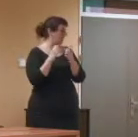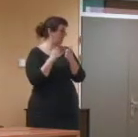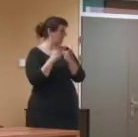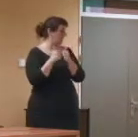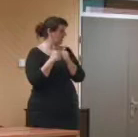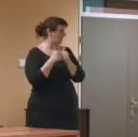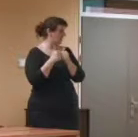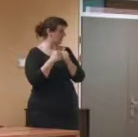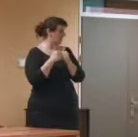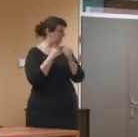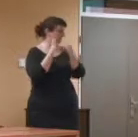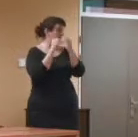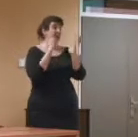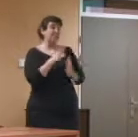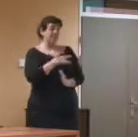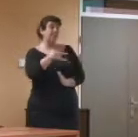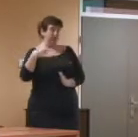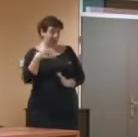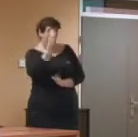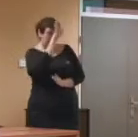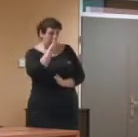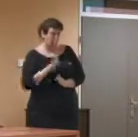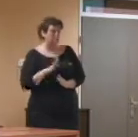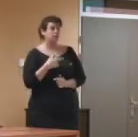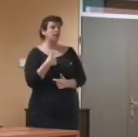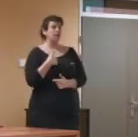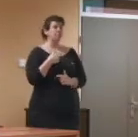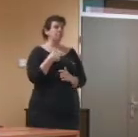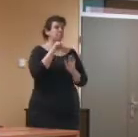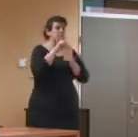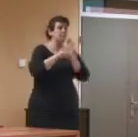el capítulo de intriga que hubo en el año 1994 cuando